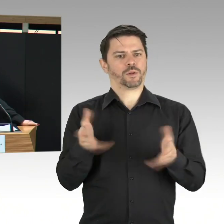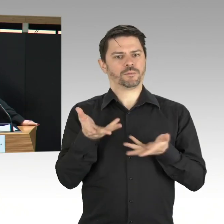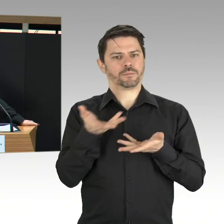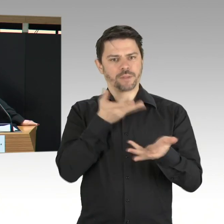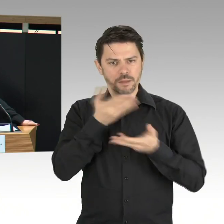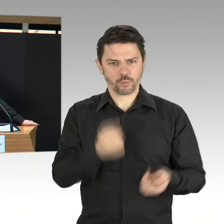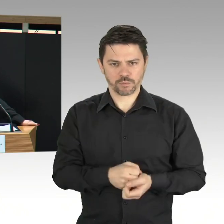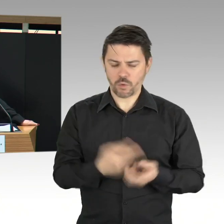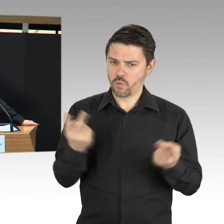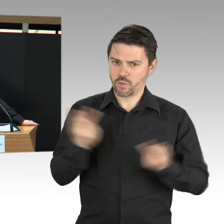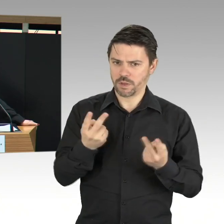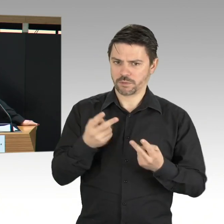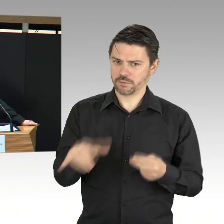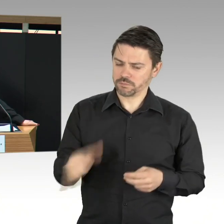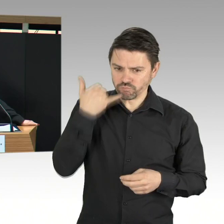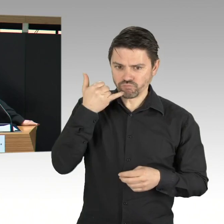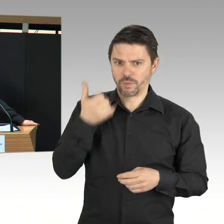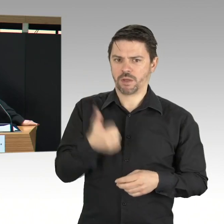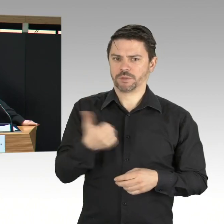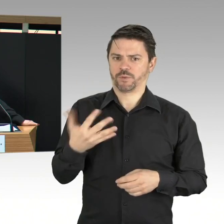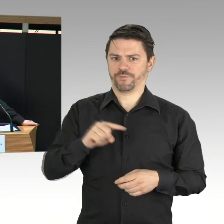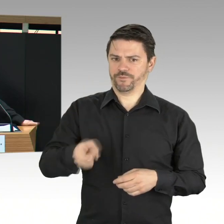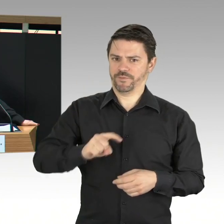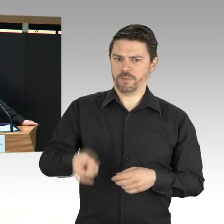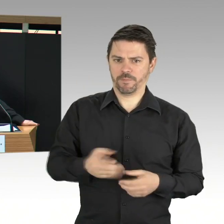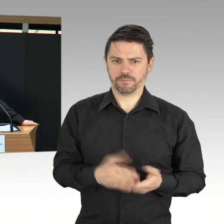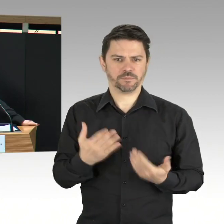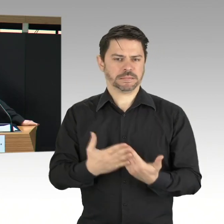Der Mietendeckel besteht aus zwei Gesetzesteilen,